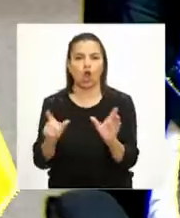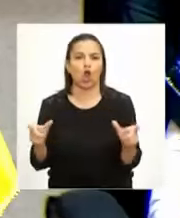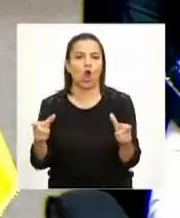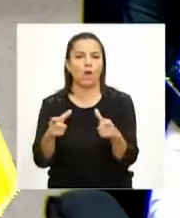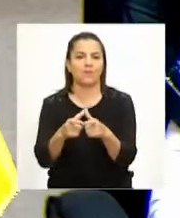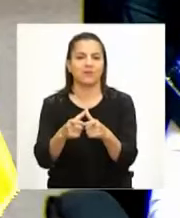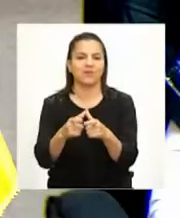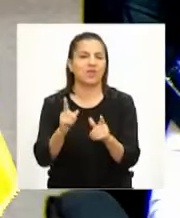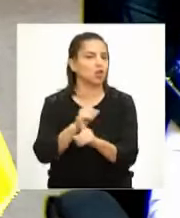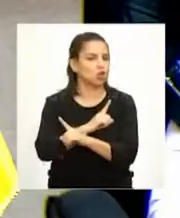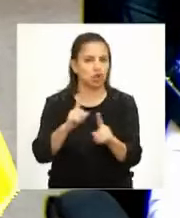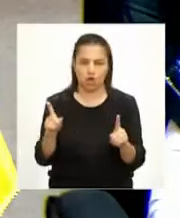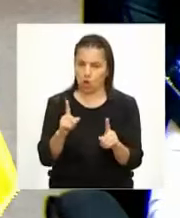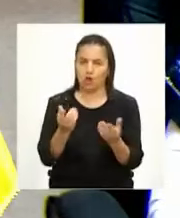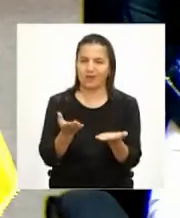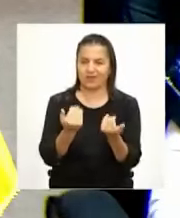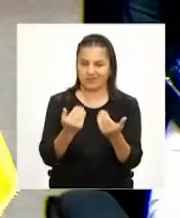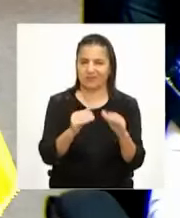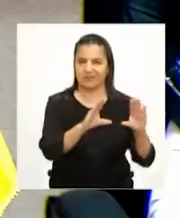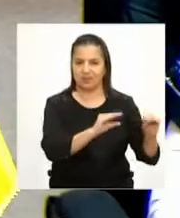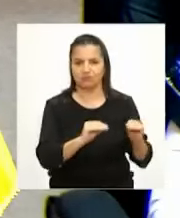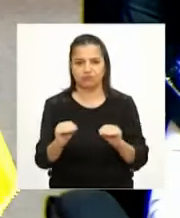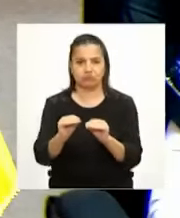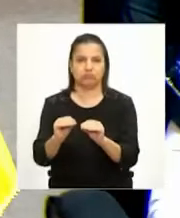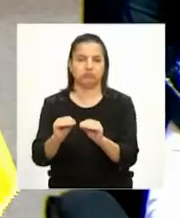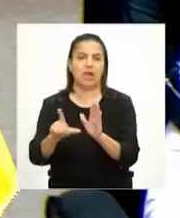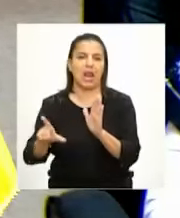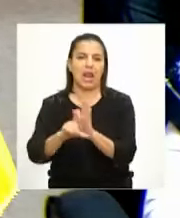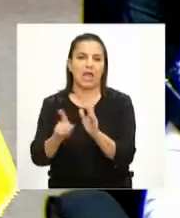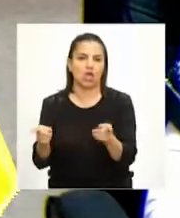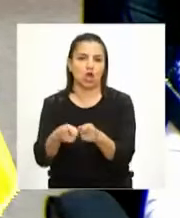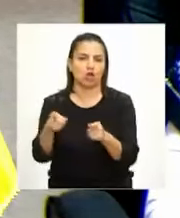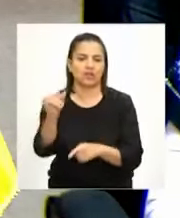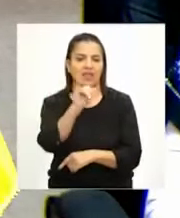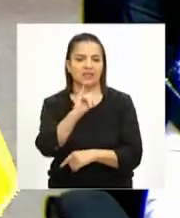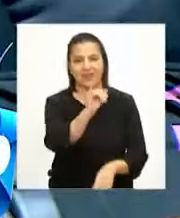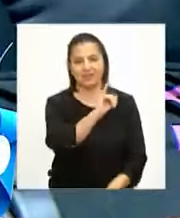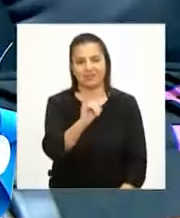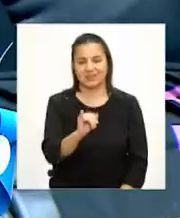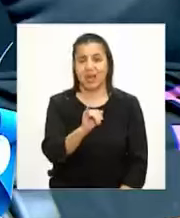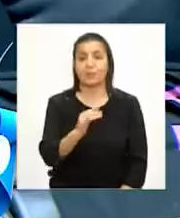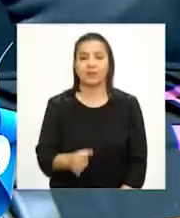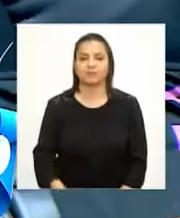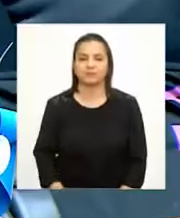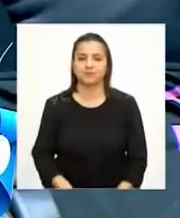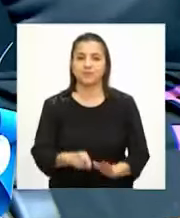a comité con la ley corta de isapre solamente el hecho de dilatar ese proyecto tal como se nos ha